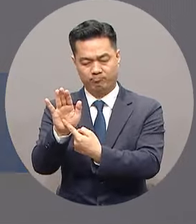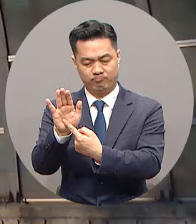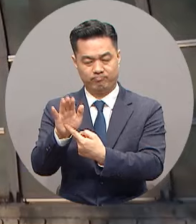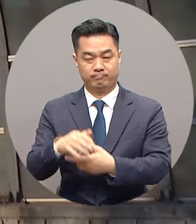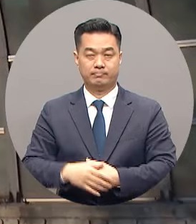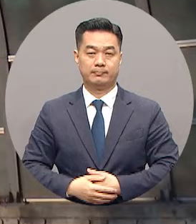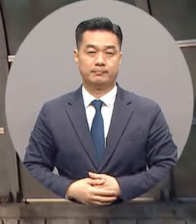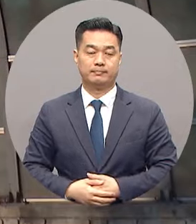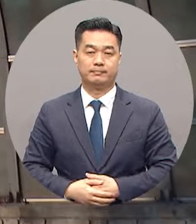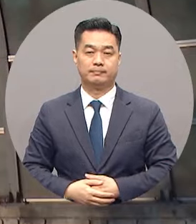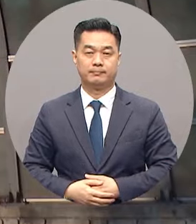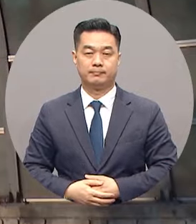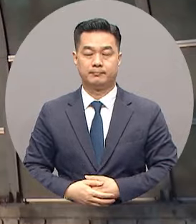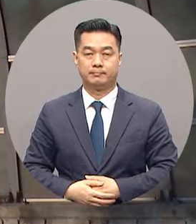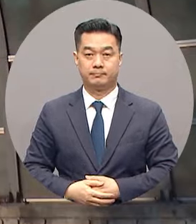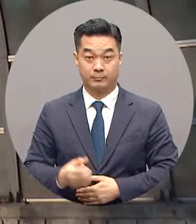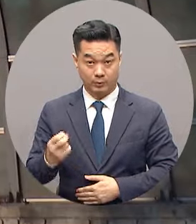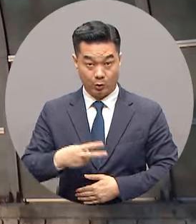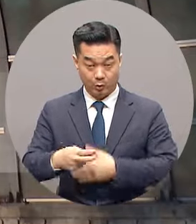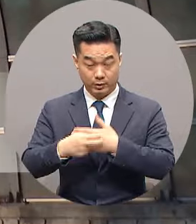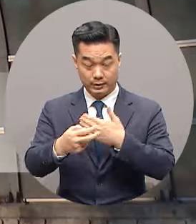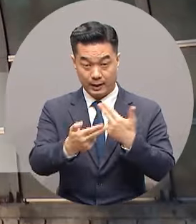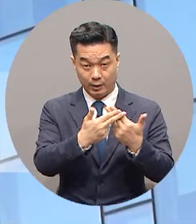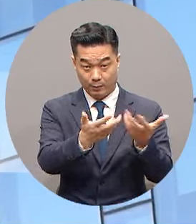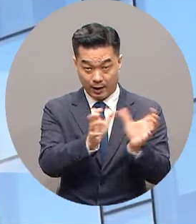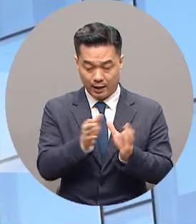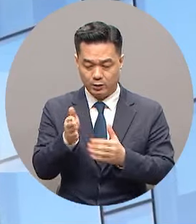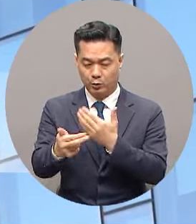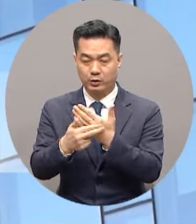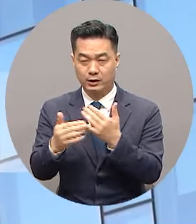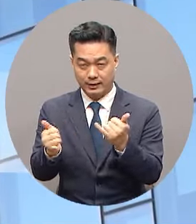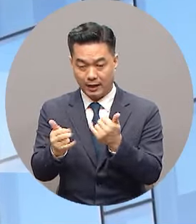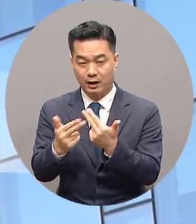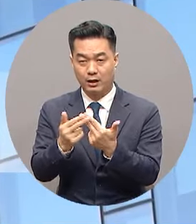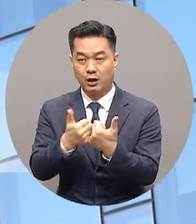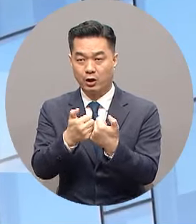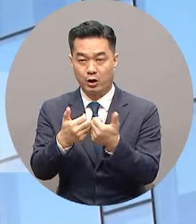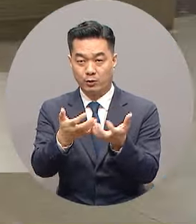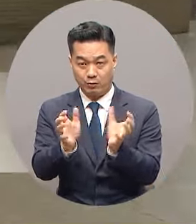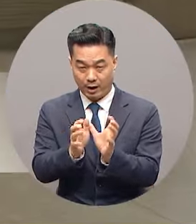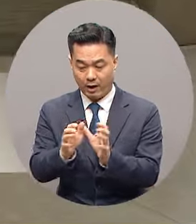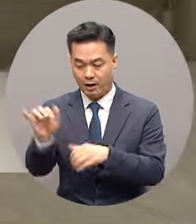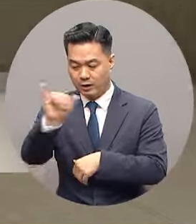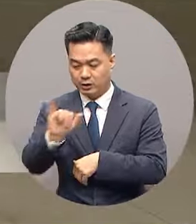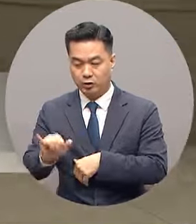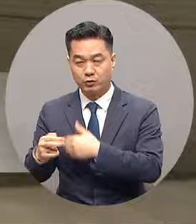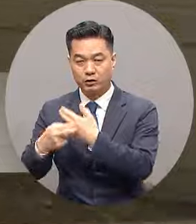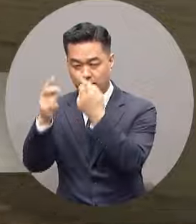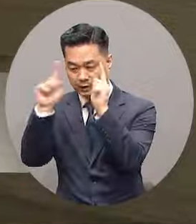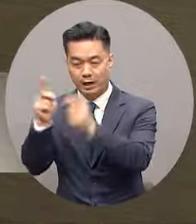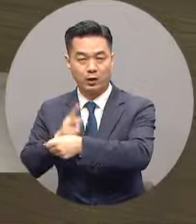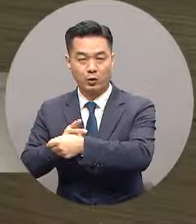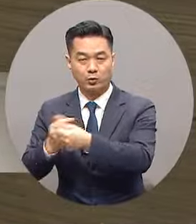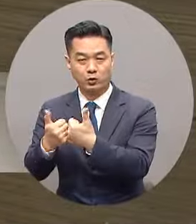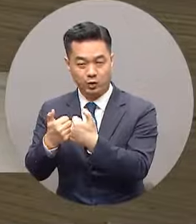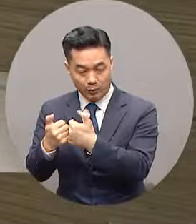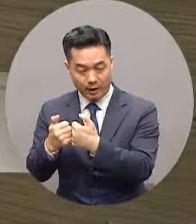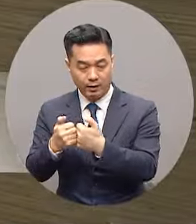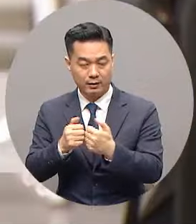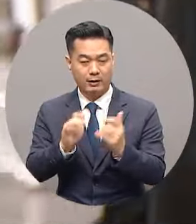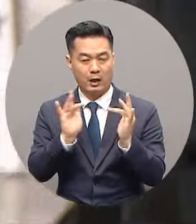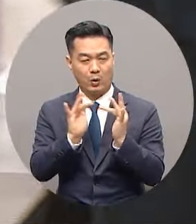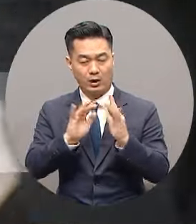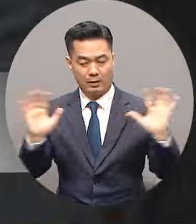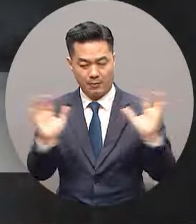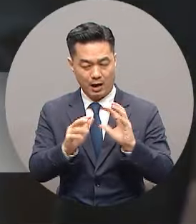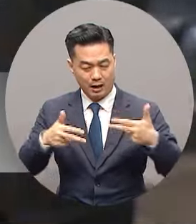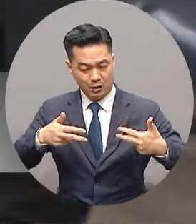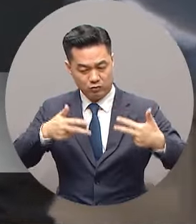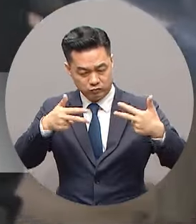(기자) 이런 가운데 의사협회와 전공의협의대 전국의과대학 교수협의회는